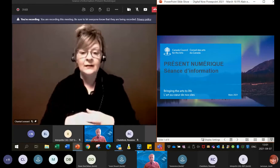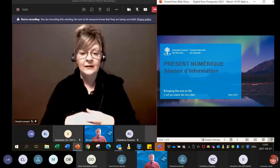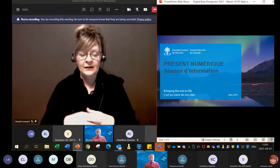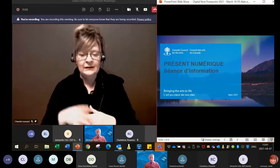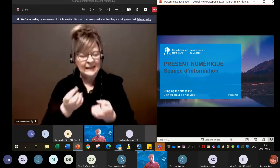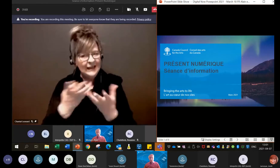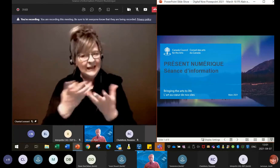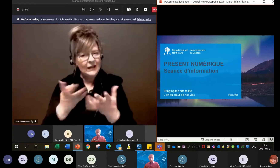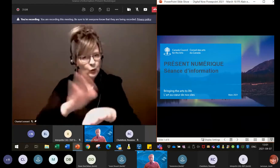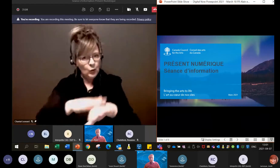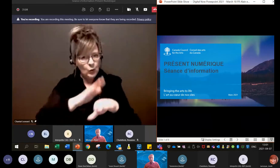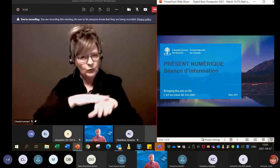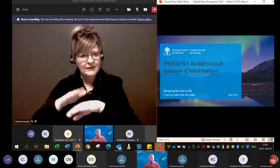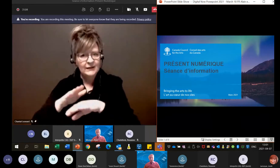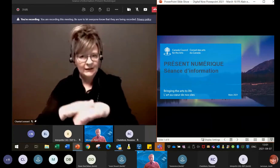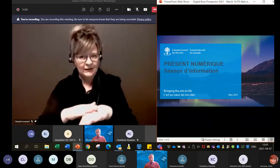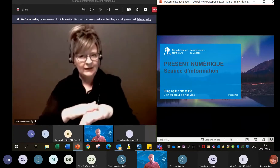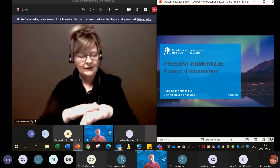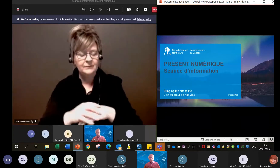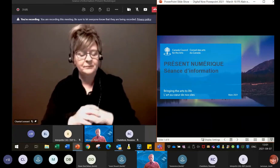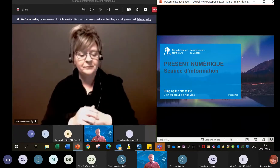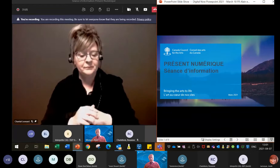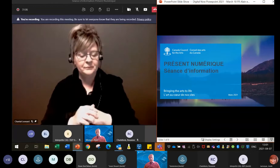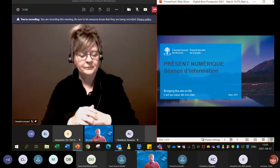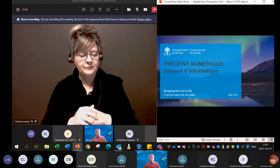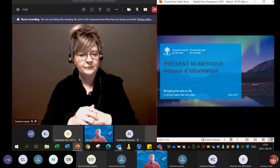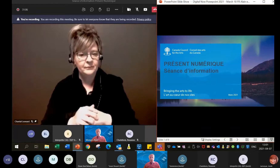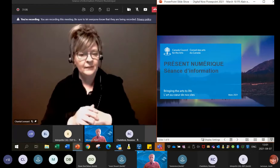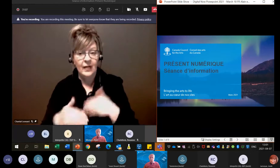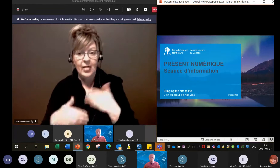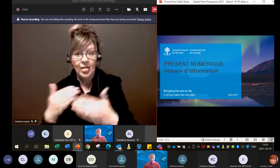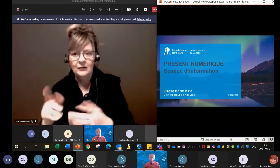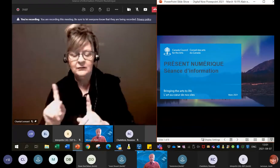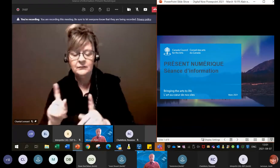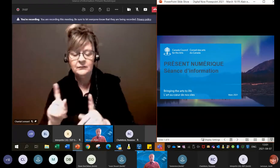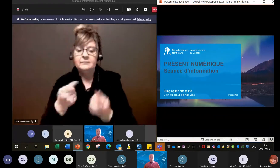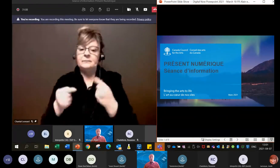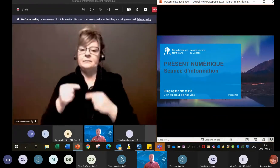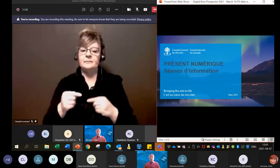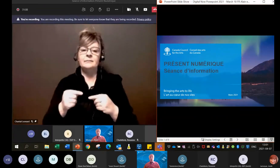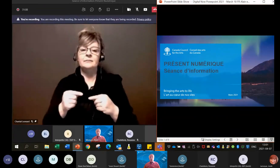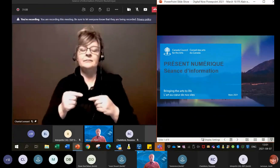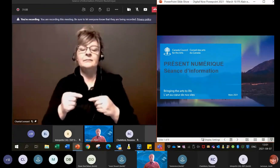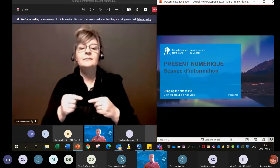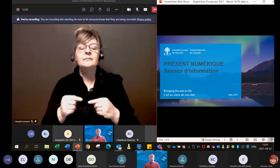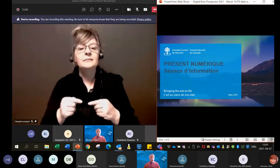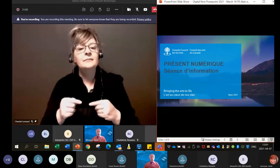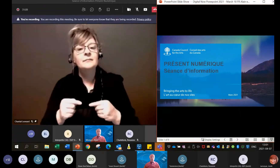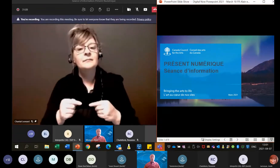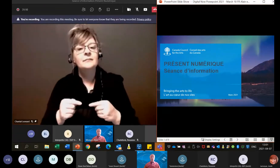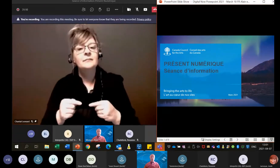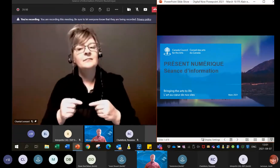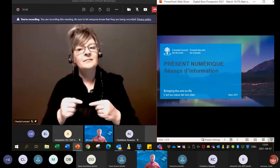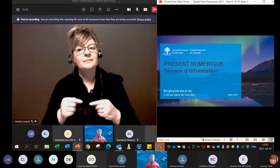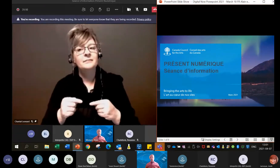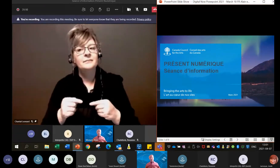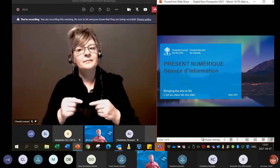avant d’entrer dans le vif du sujet.